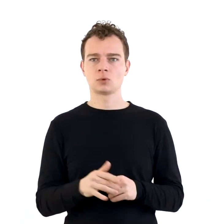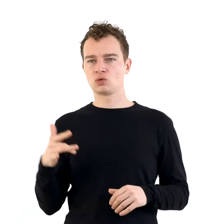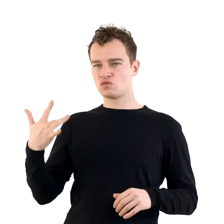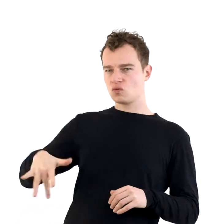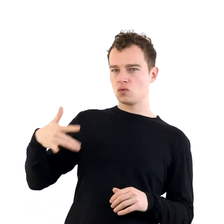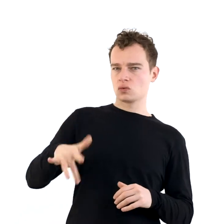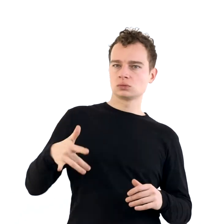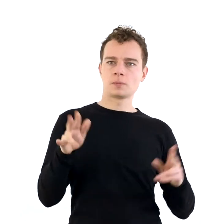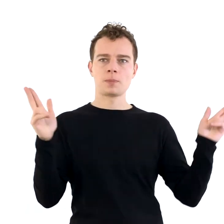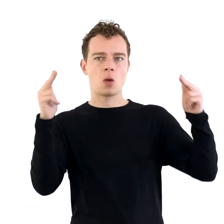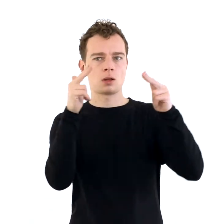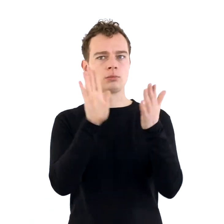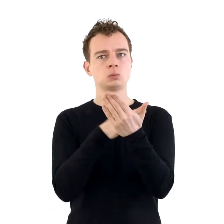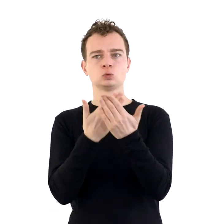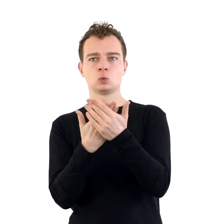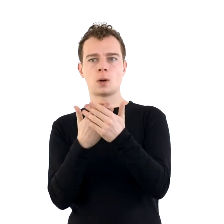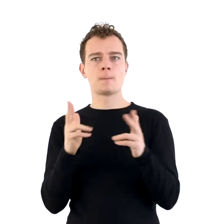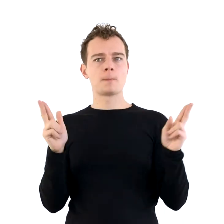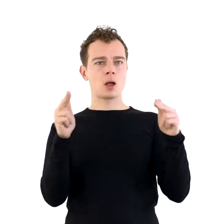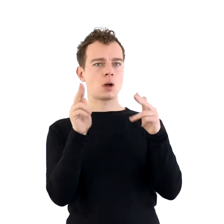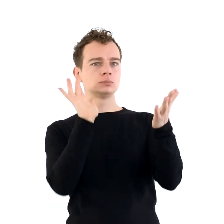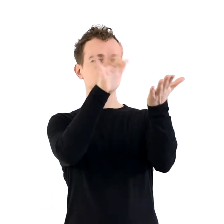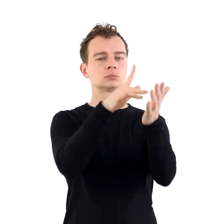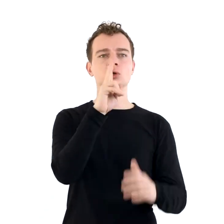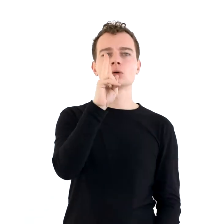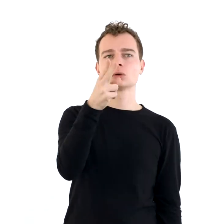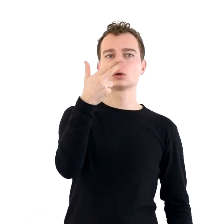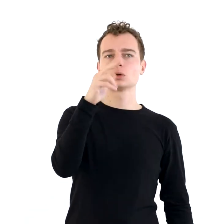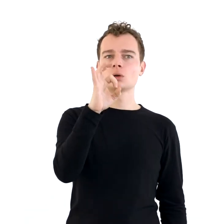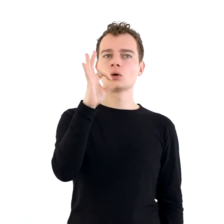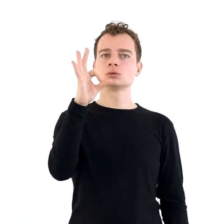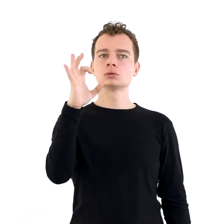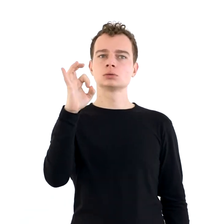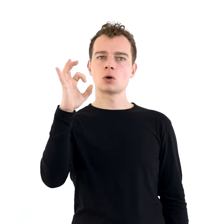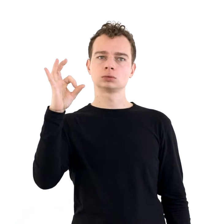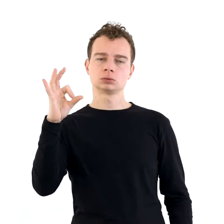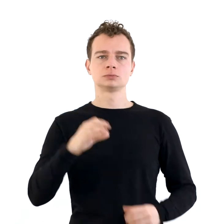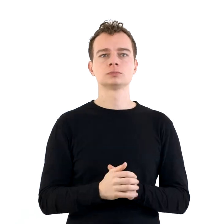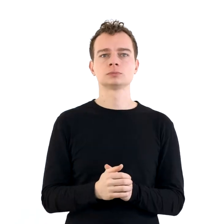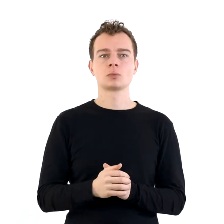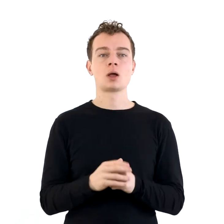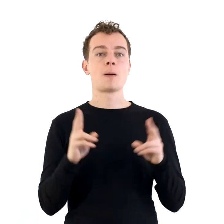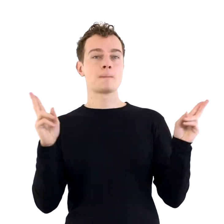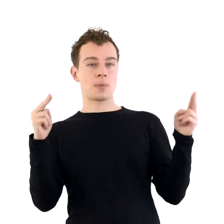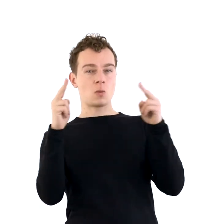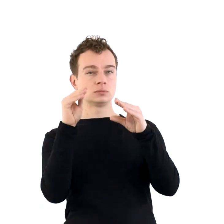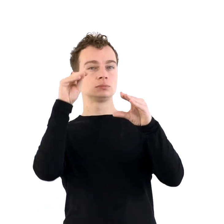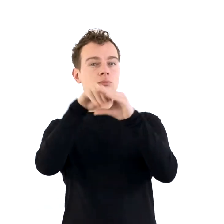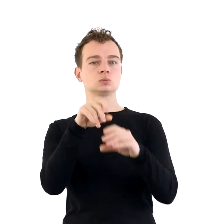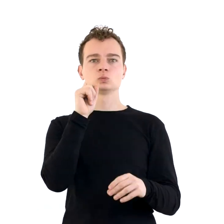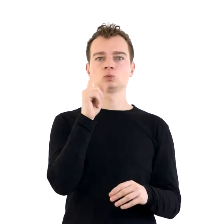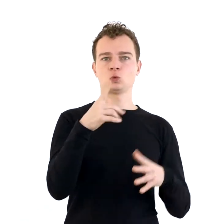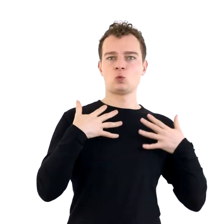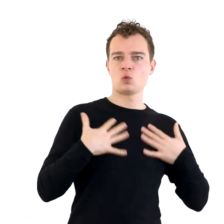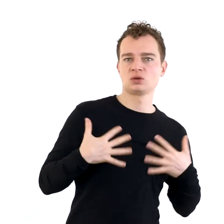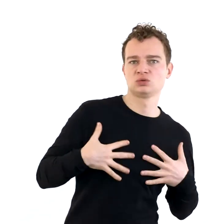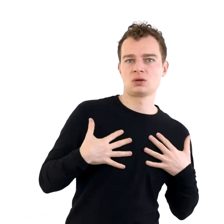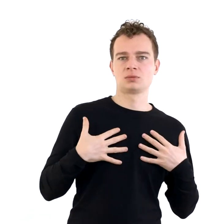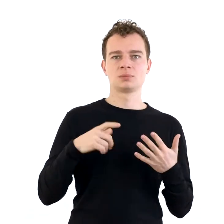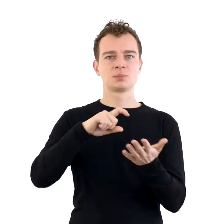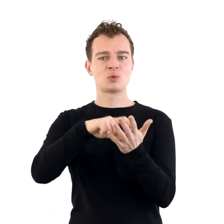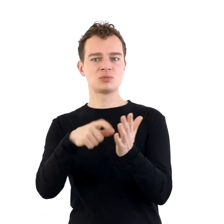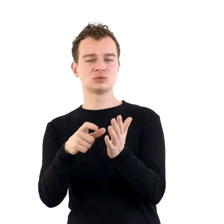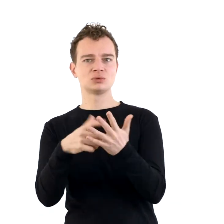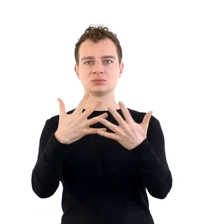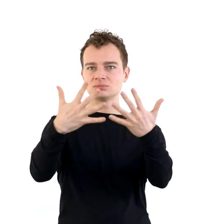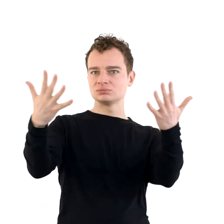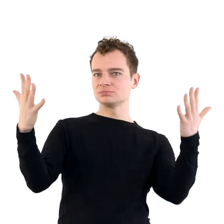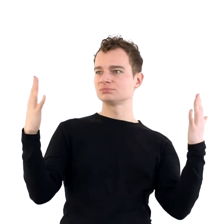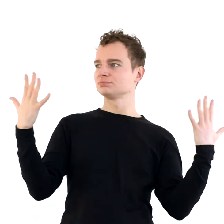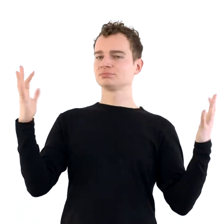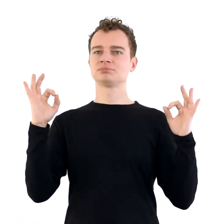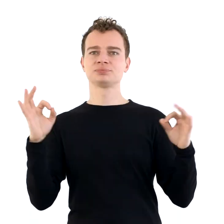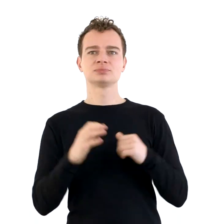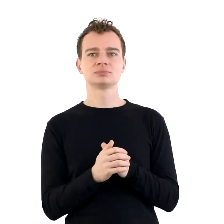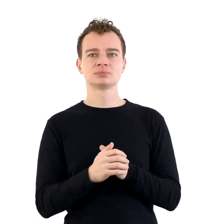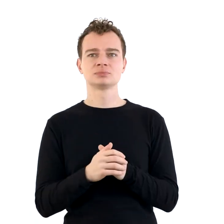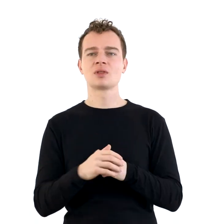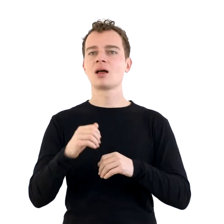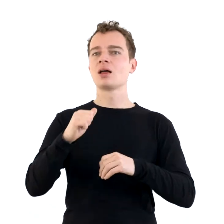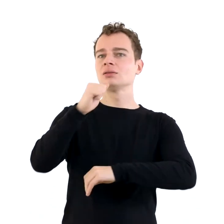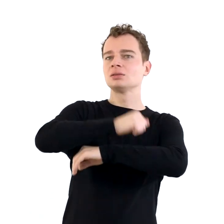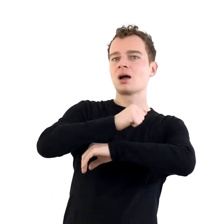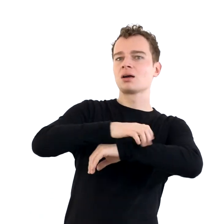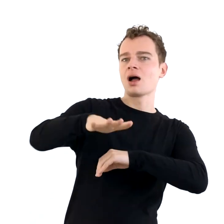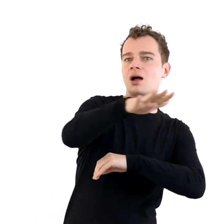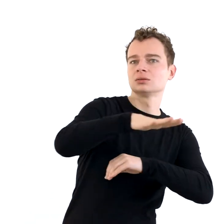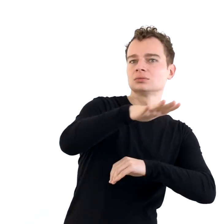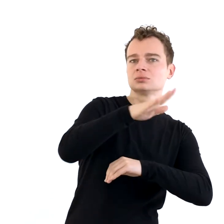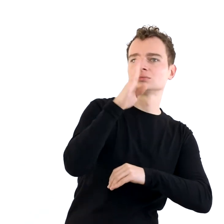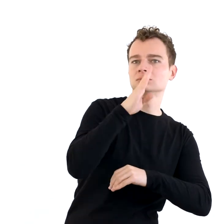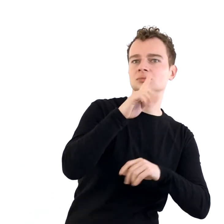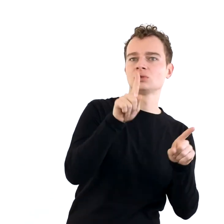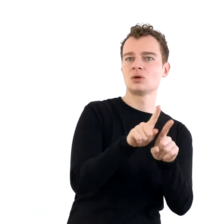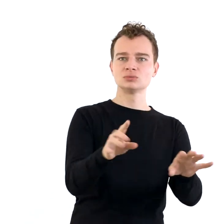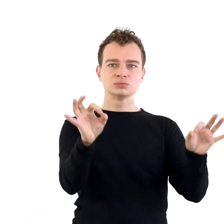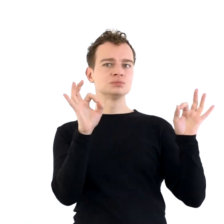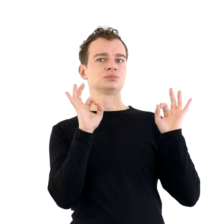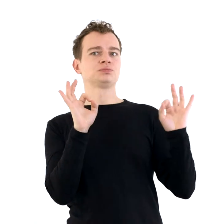to pałace dworskie (pałac w Knossos) wyposażone w łazienki, przestronne pomieszczenia i tarasy